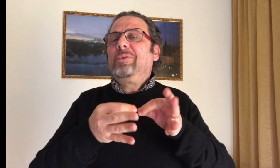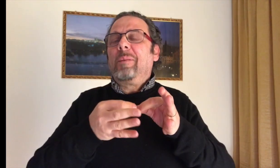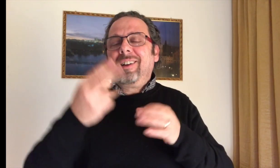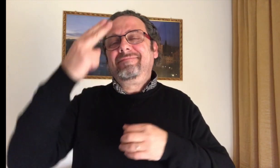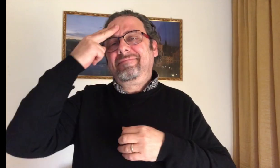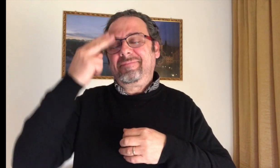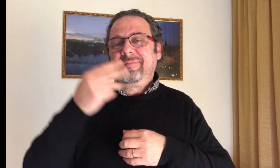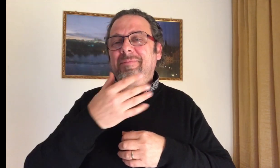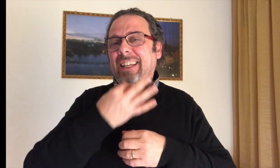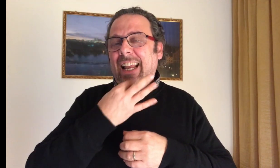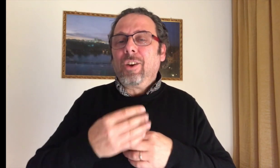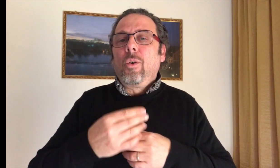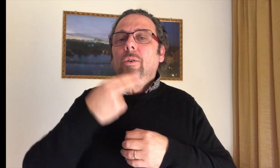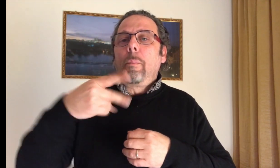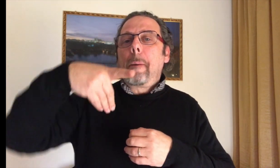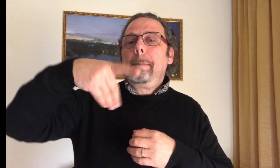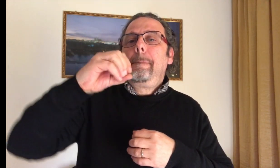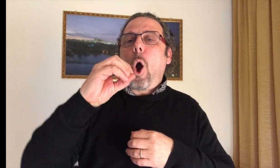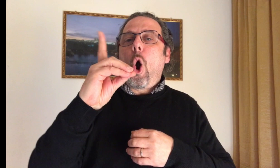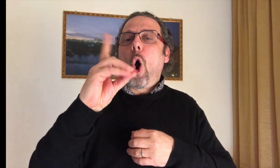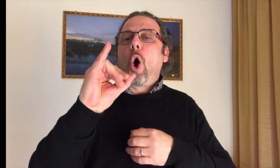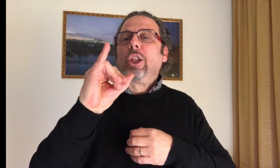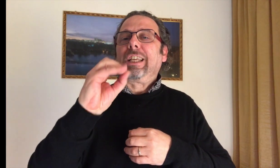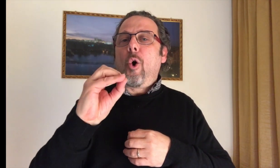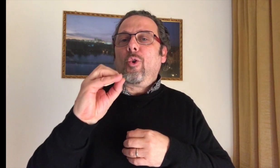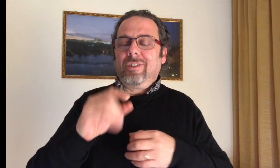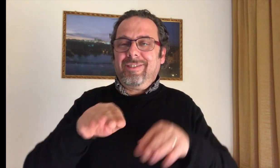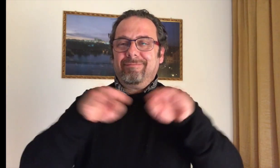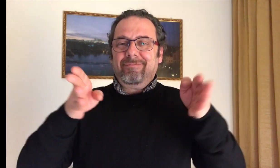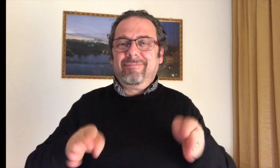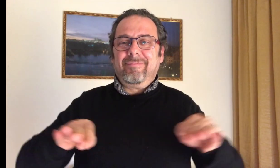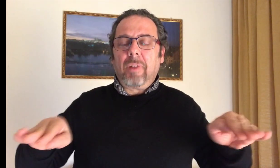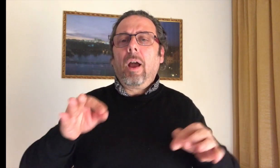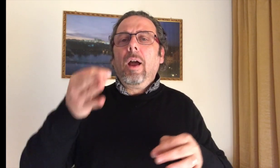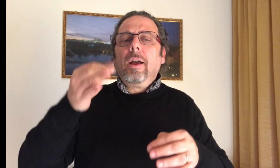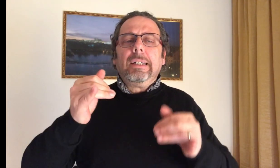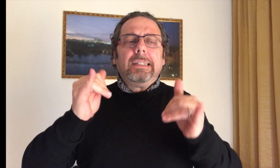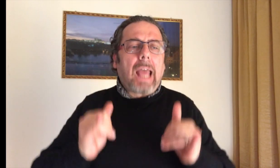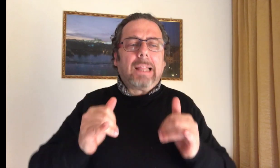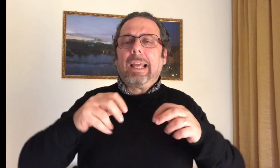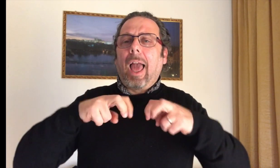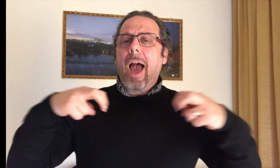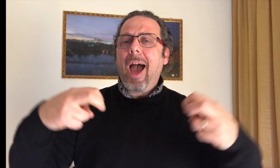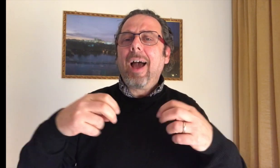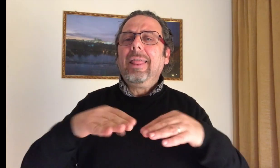Avevano un nome “particolare” questi appuntamenti, da ricordare sempre, un nome molto bello: